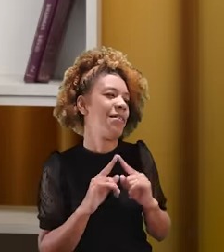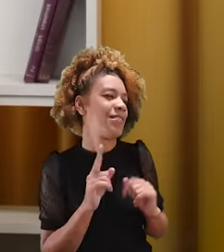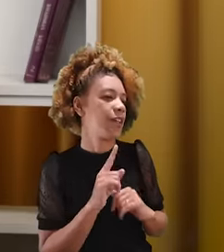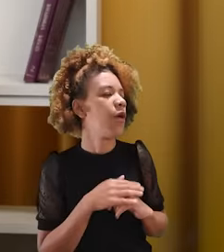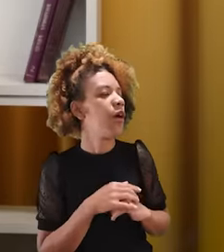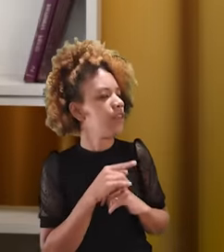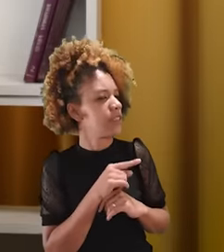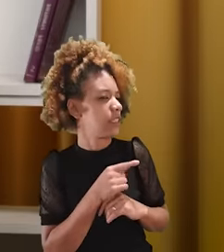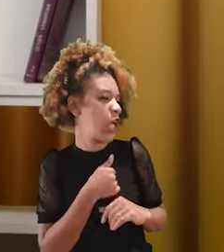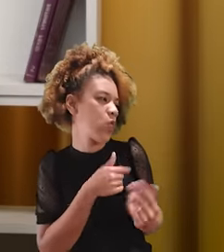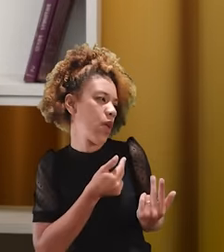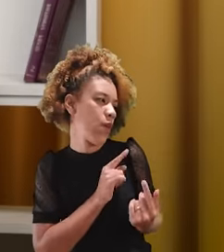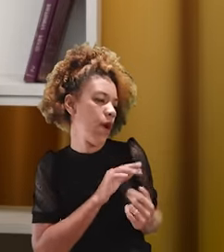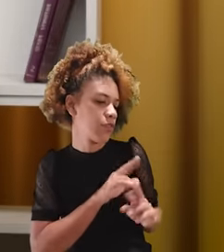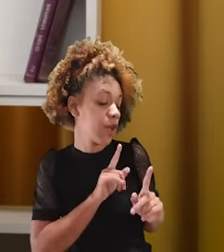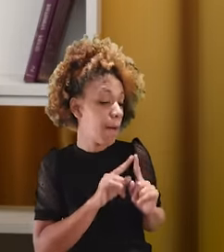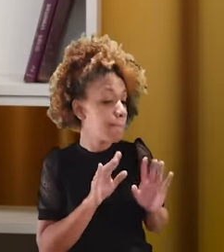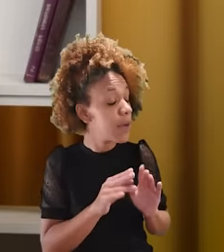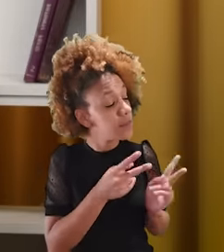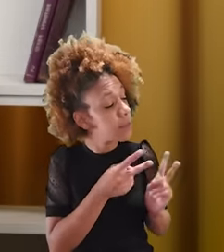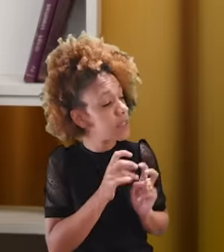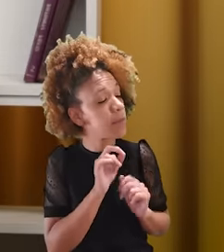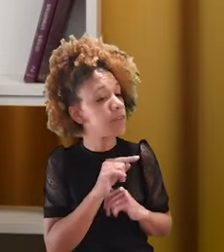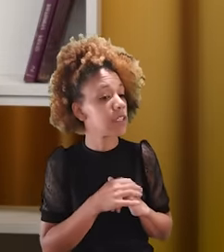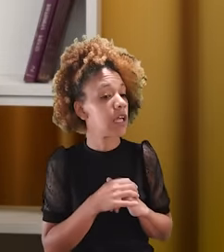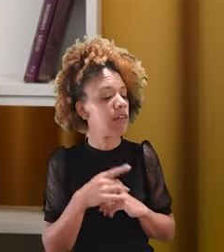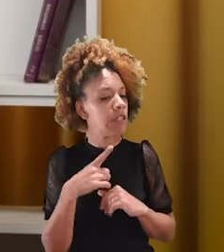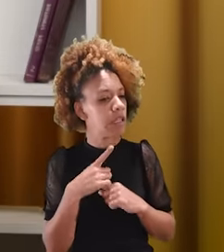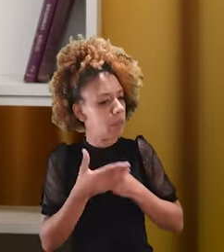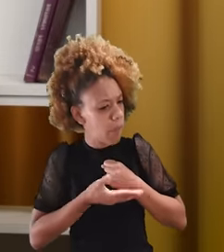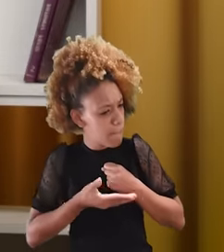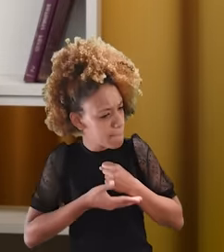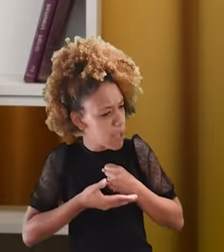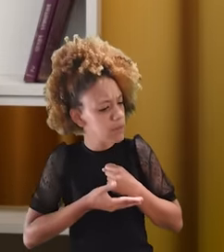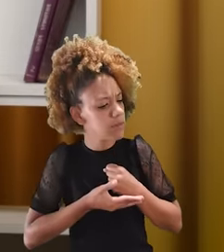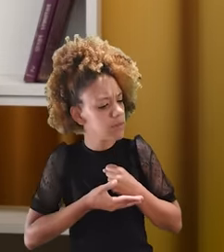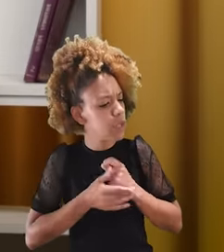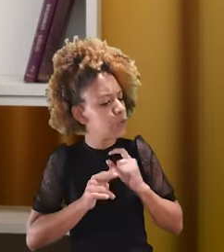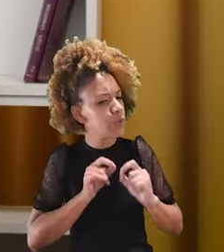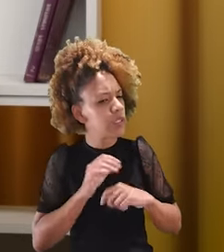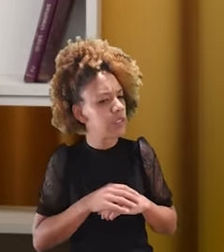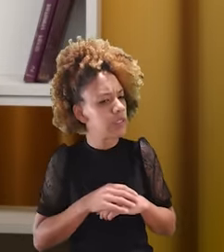você não é igual a mim não não é isso mas dá para ver que você tem uma base muito de de gente vamos